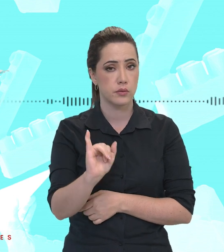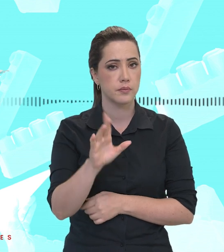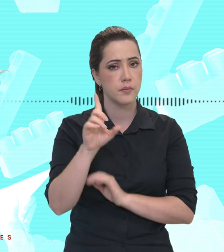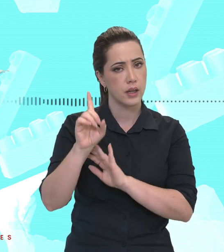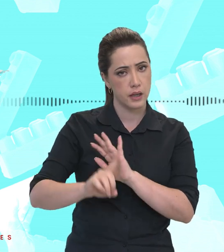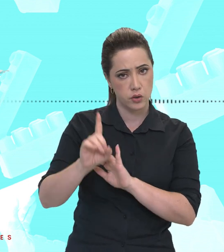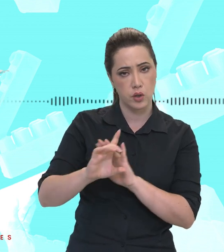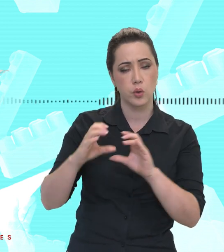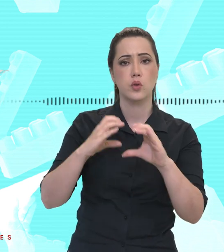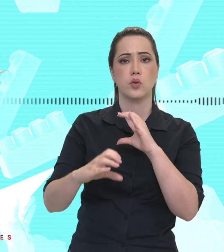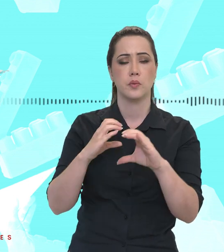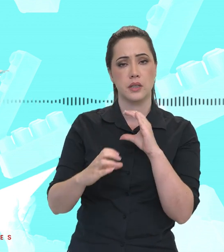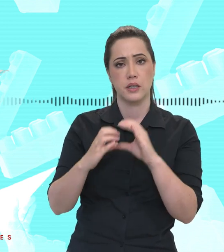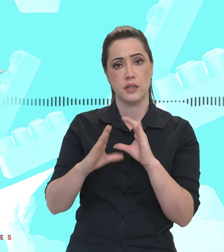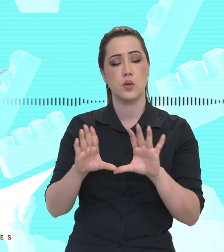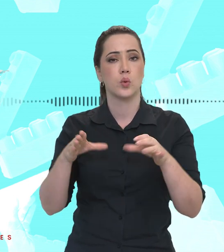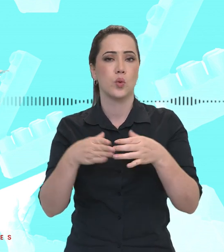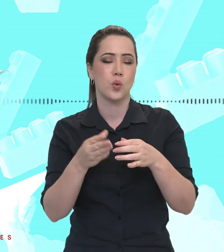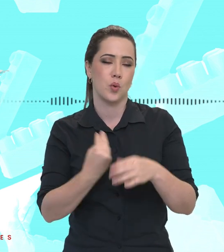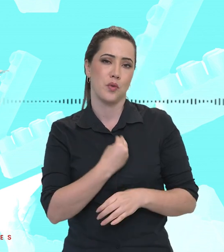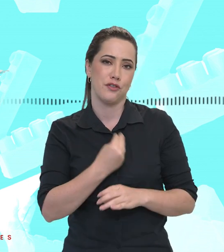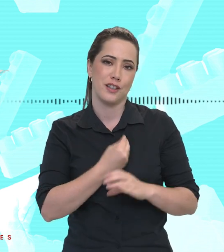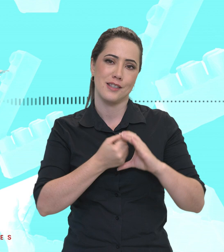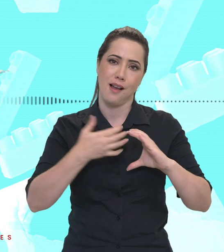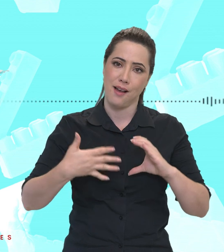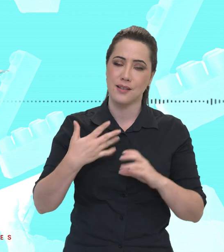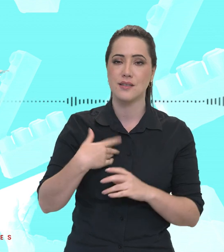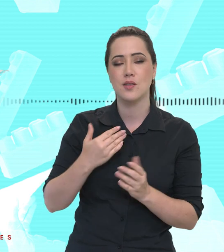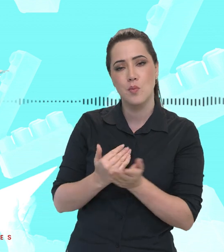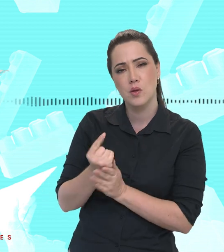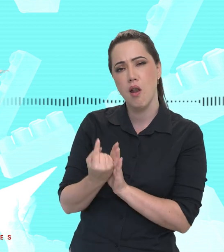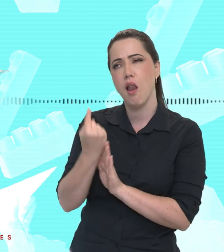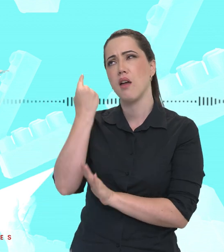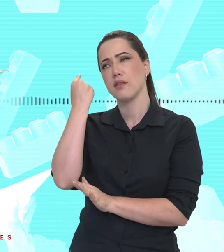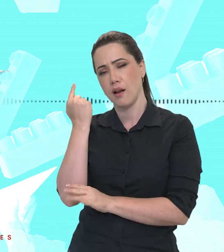de Comunicação no Instituto Vidas Raras e apareceu lá na primeira temporada. [som de rebobinar]